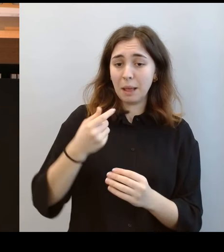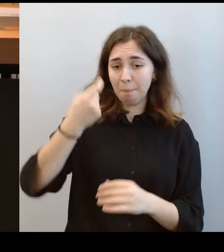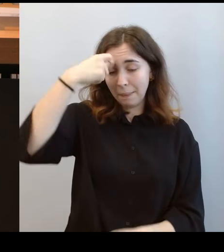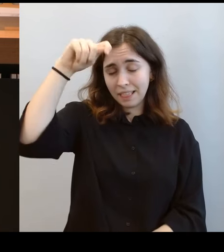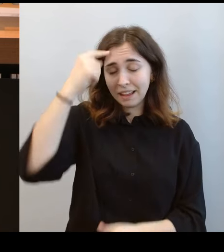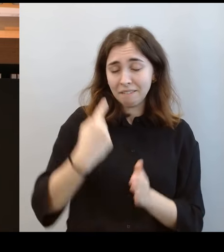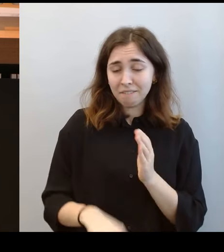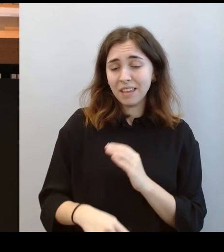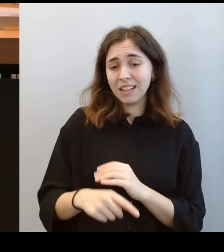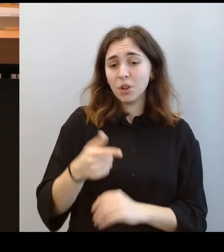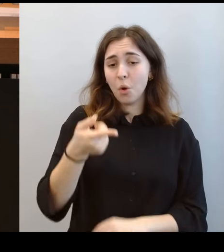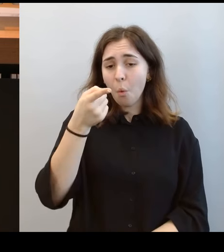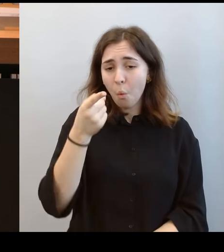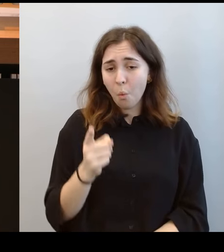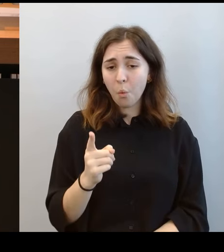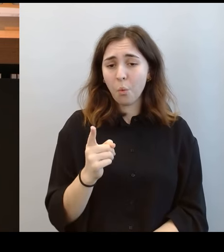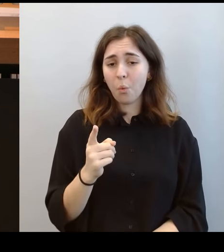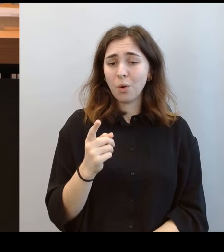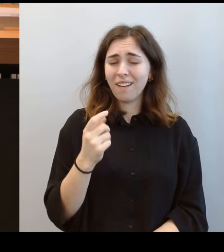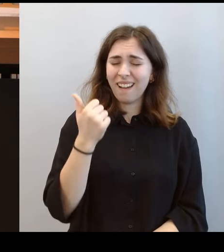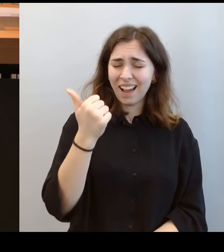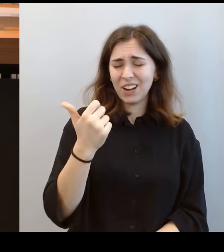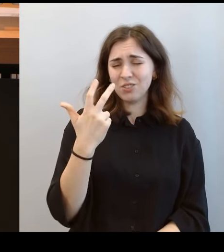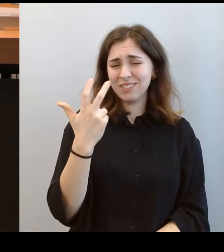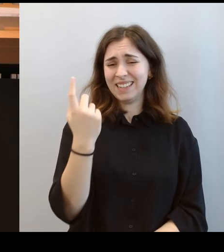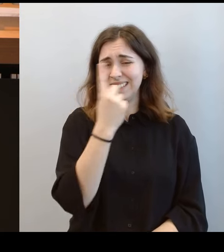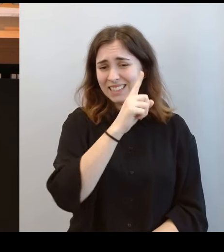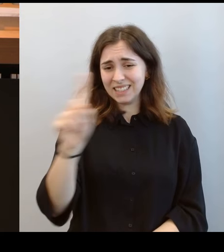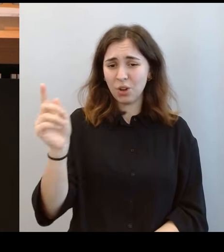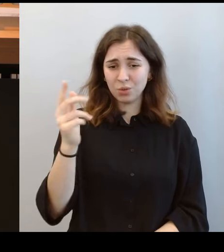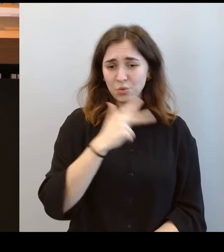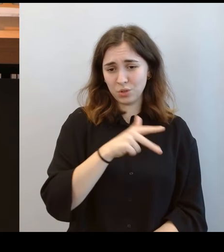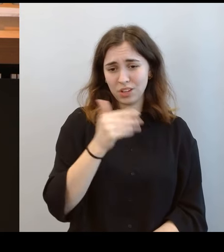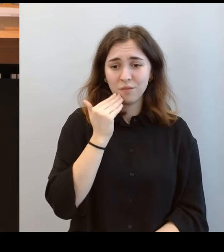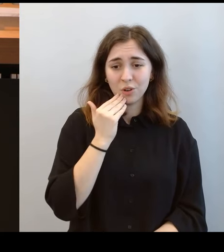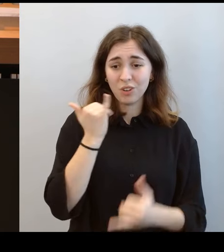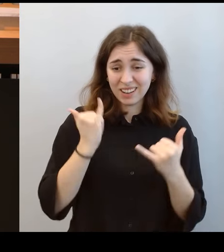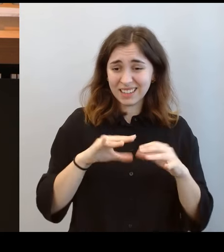schlappen 3.800 Wohnungen, die vielleicht gebaut werden, vielleicht